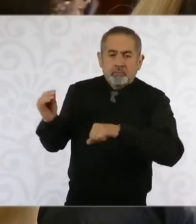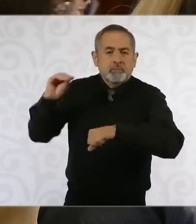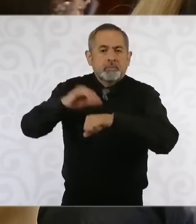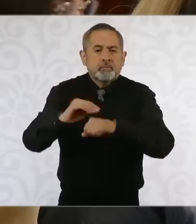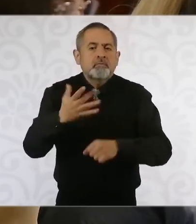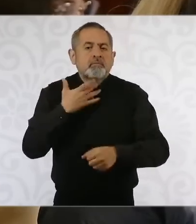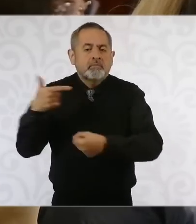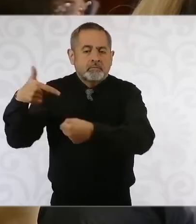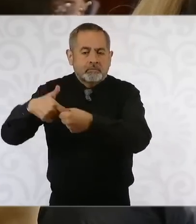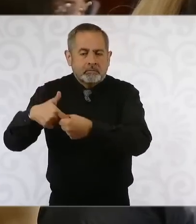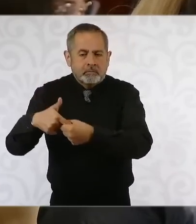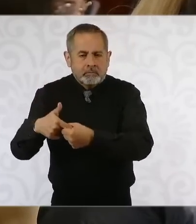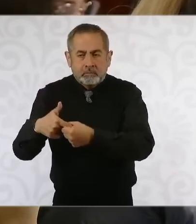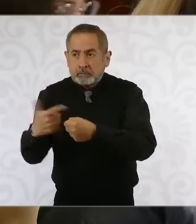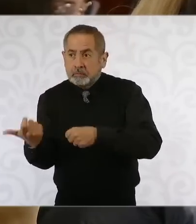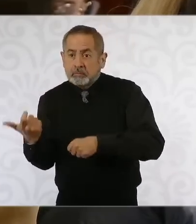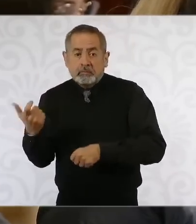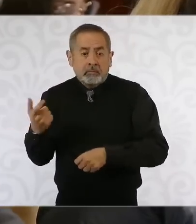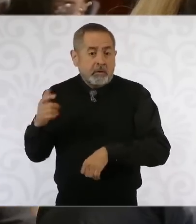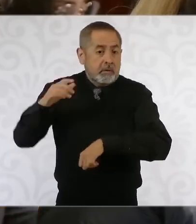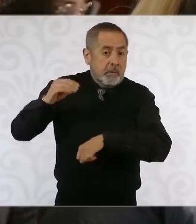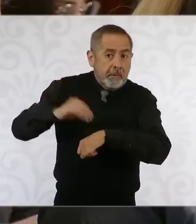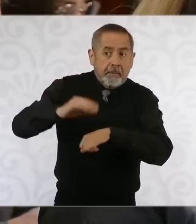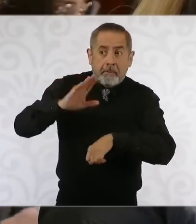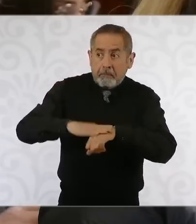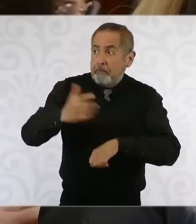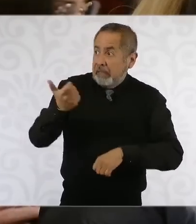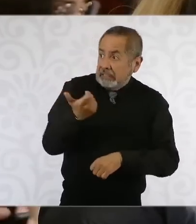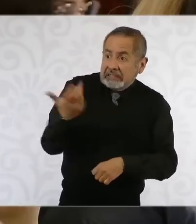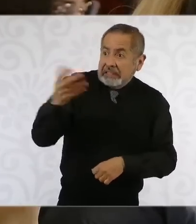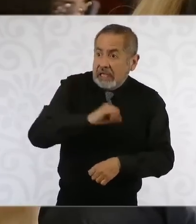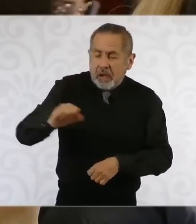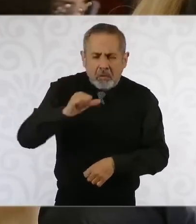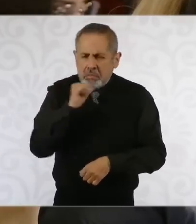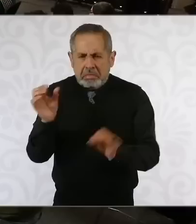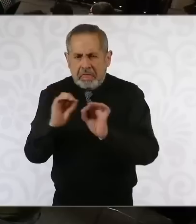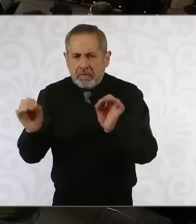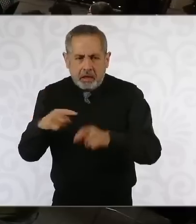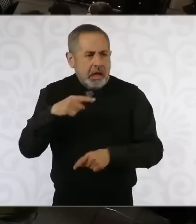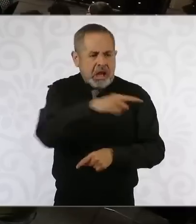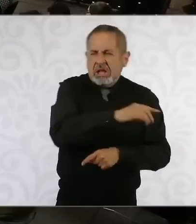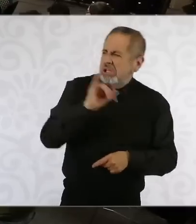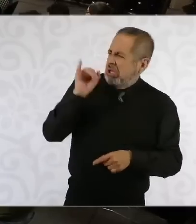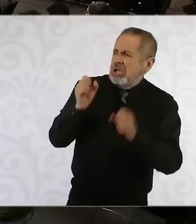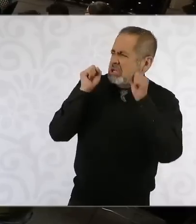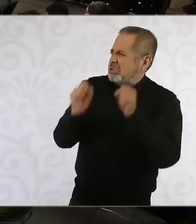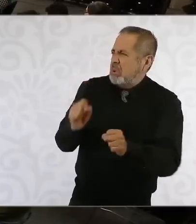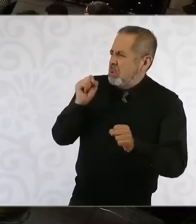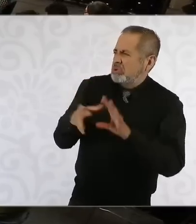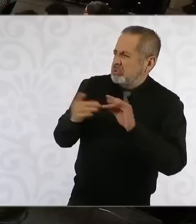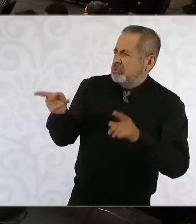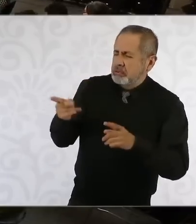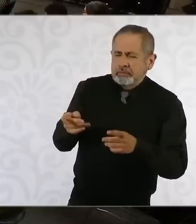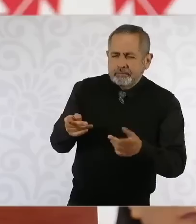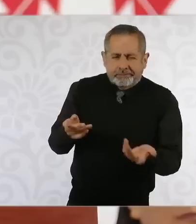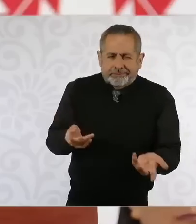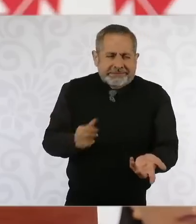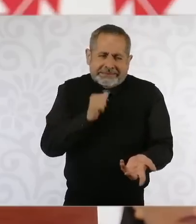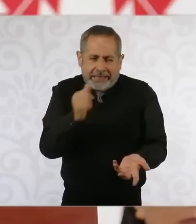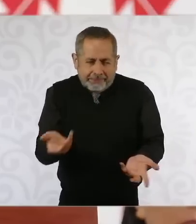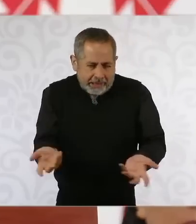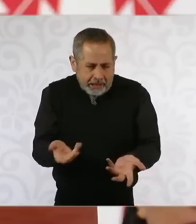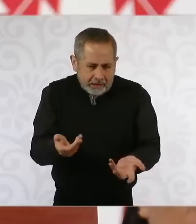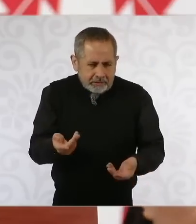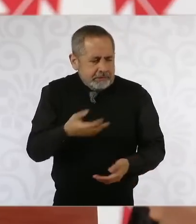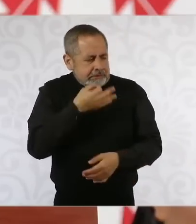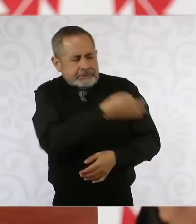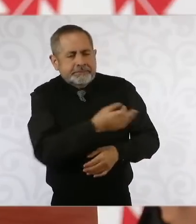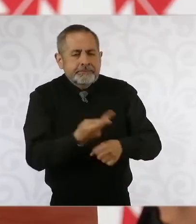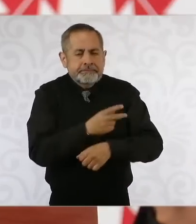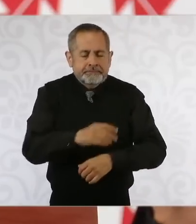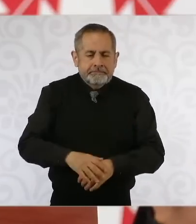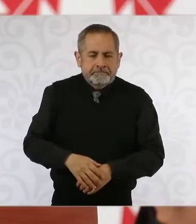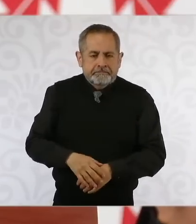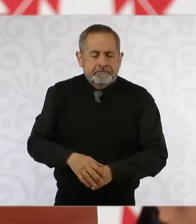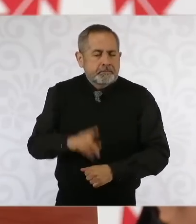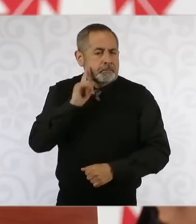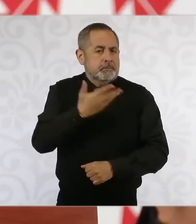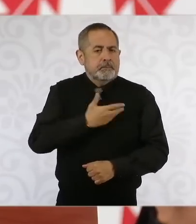ellos estaban previendo para este inicio de año Mañana vamos a hablar de de las gasolinas vamos a